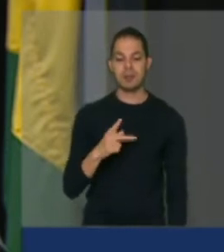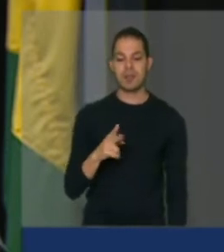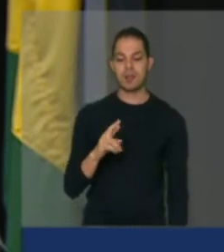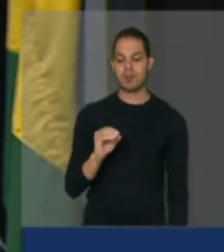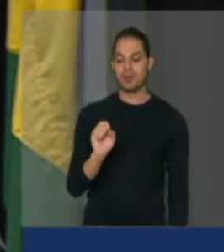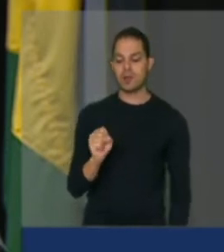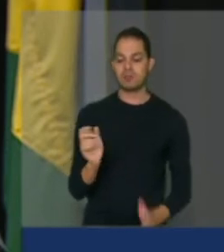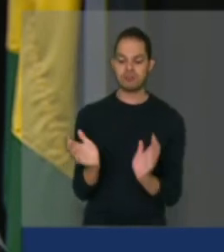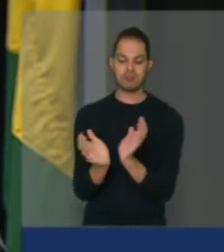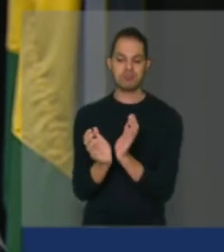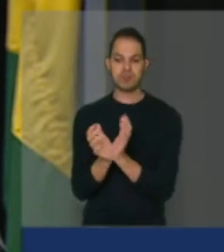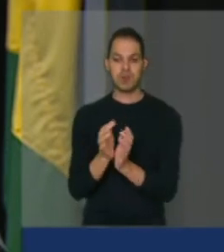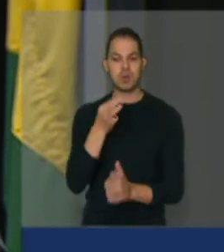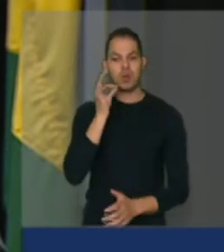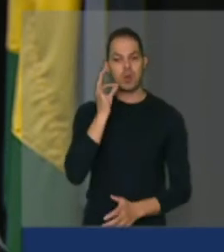JAIR BOLSONARO, E A PAUTA